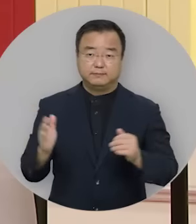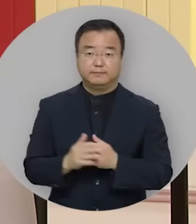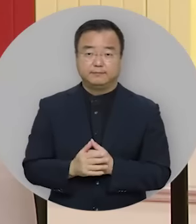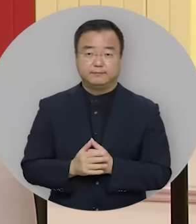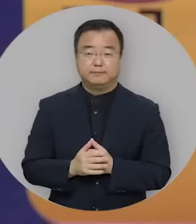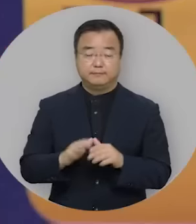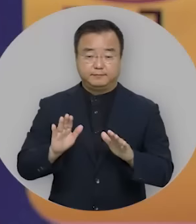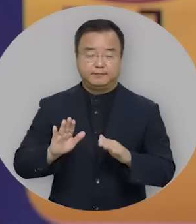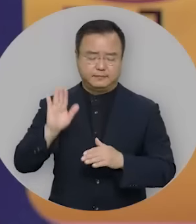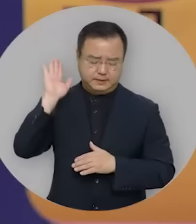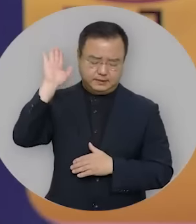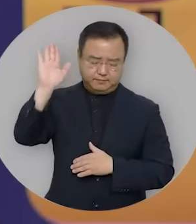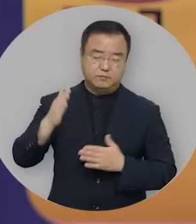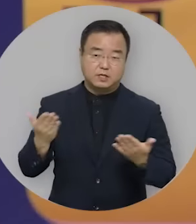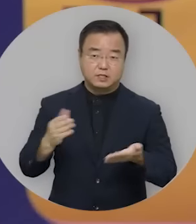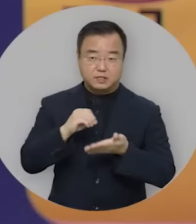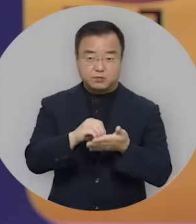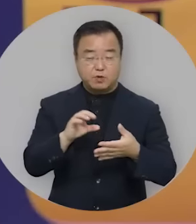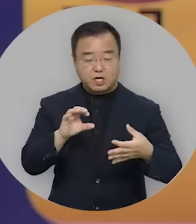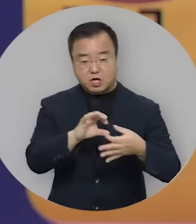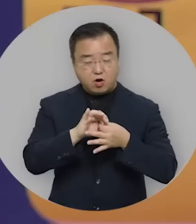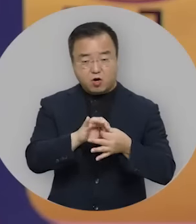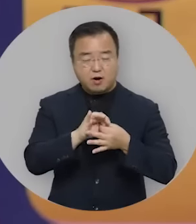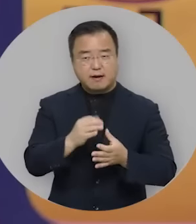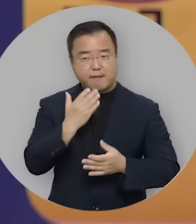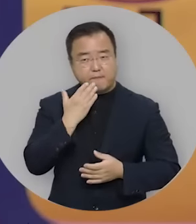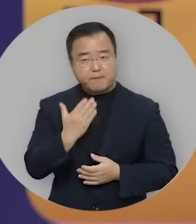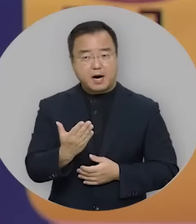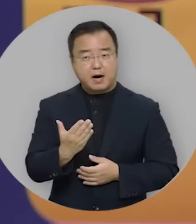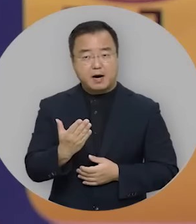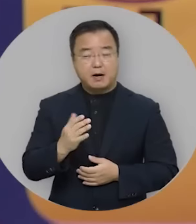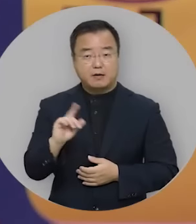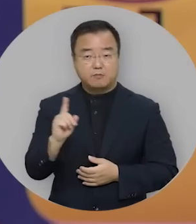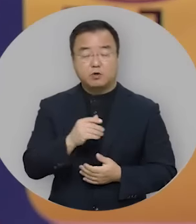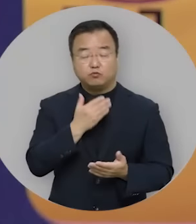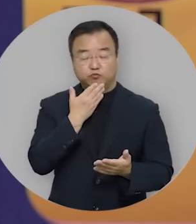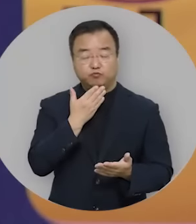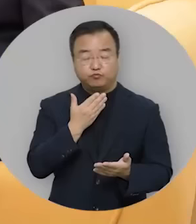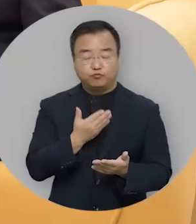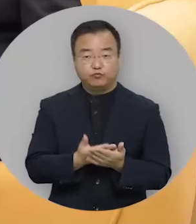그래서 앞으로 취업과 연결이 될 수 있는 게 중요하다는 생각이 들고